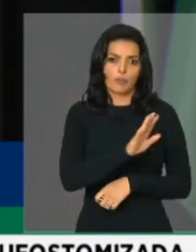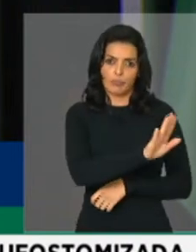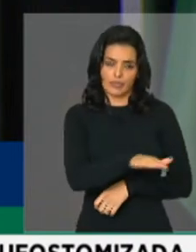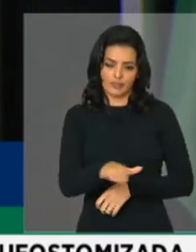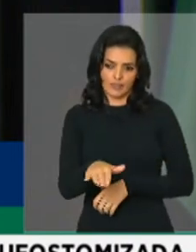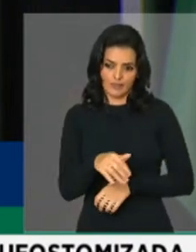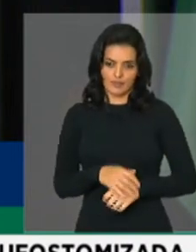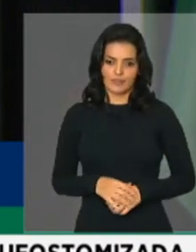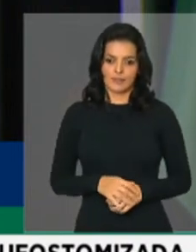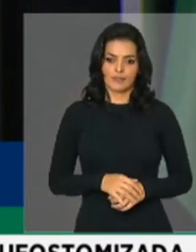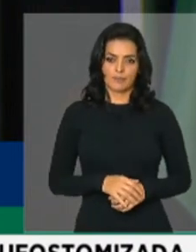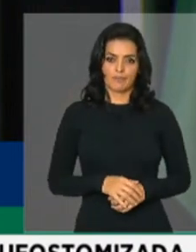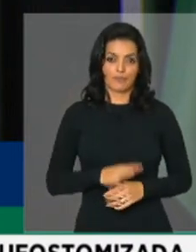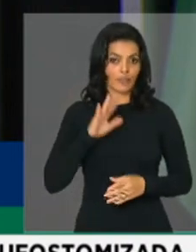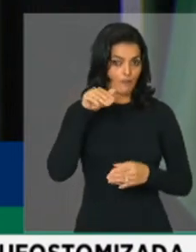FORMA DE SUBEMENDA SUBSTITUTIVA GLOBAL